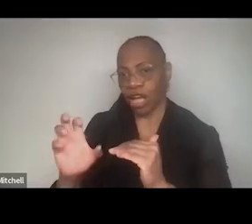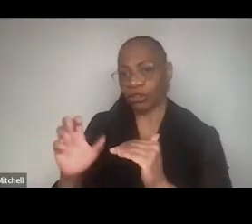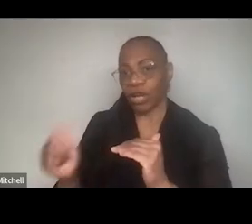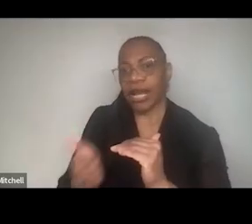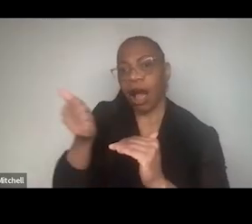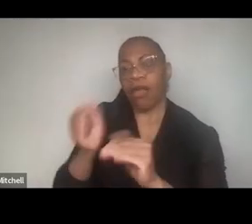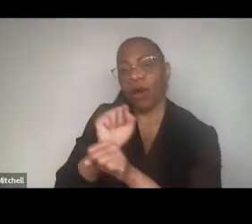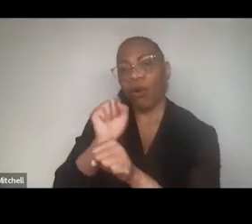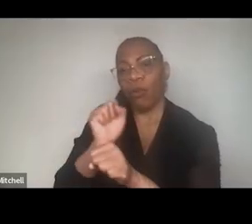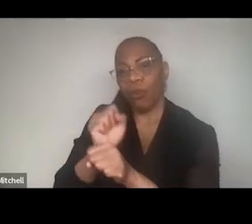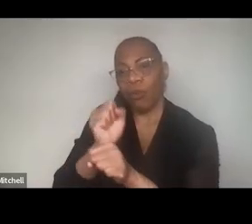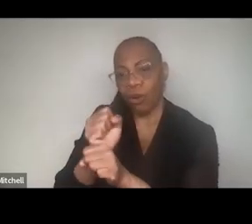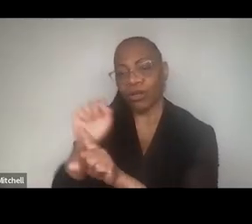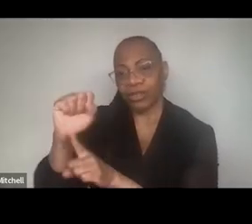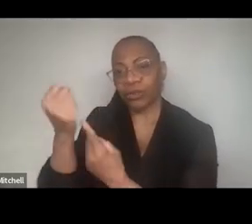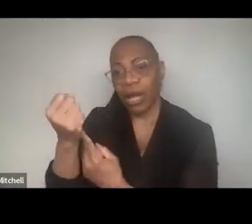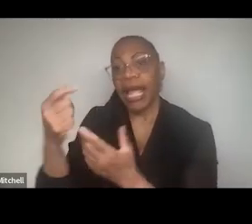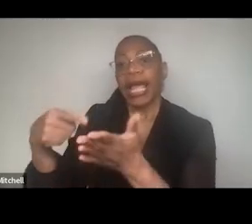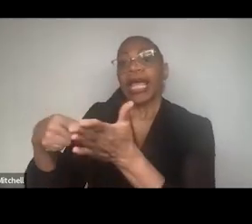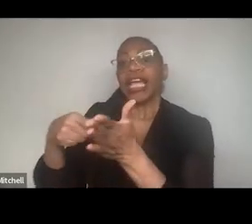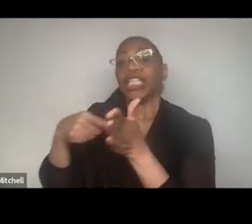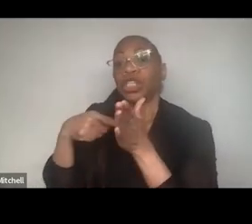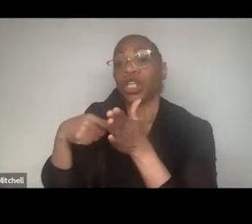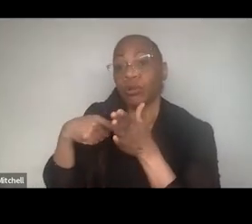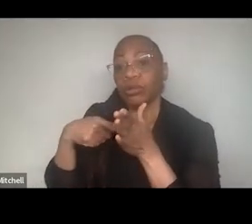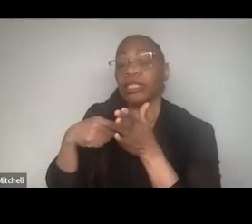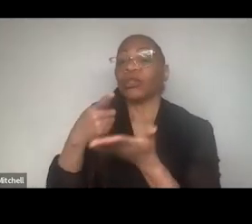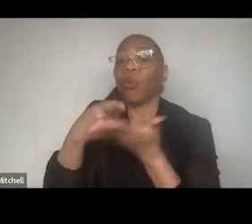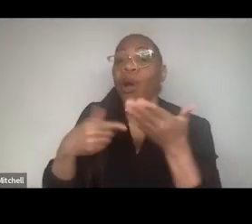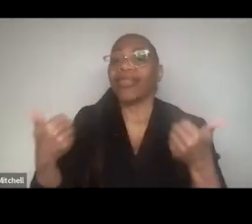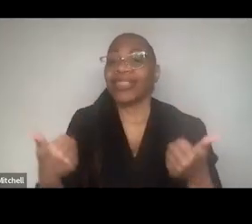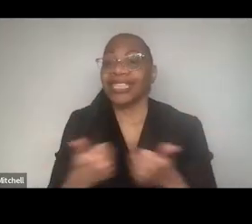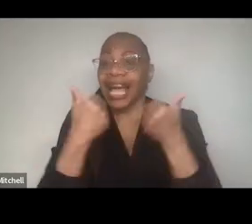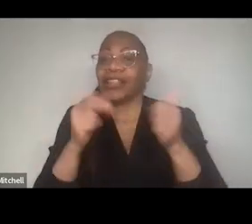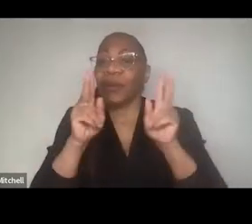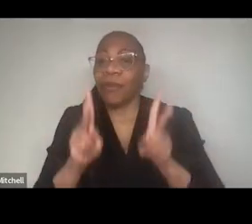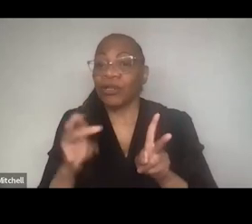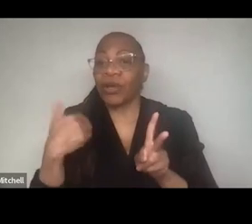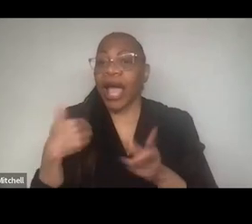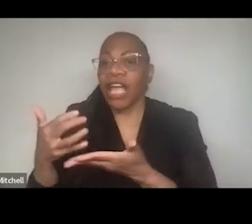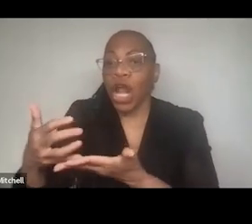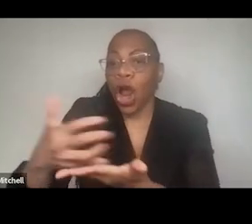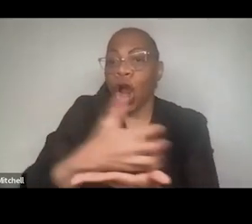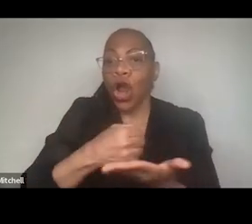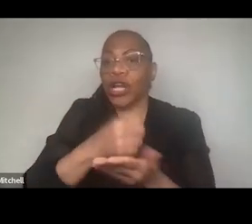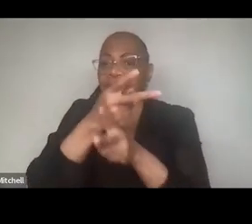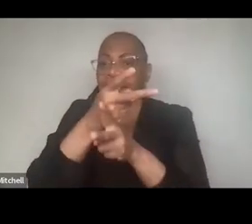Muestra los desafíos que esta persona va a tener para ganar y mantener ganancias sustanciales de actividad.